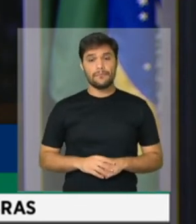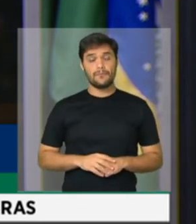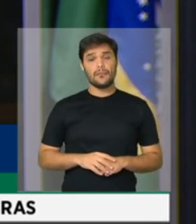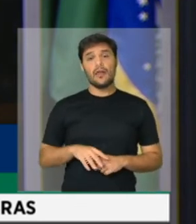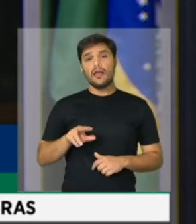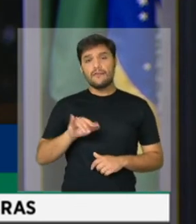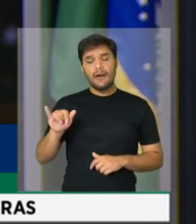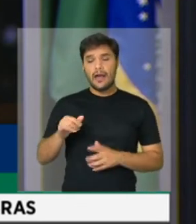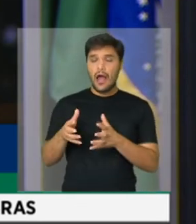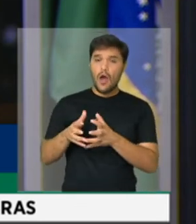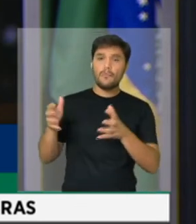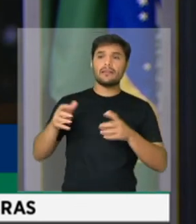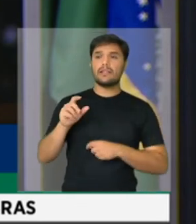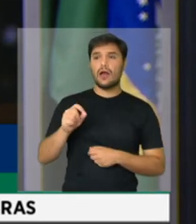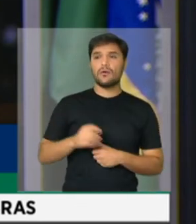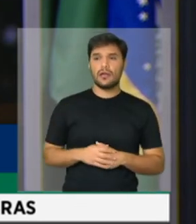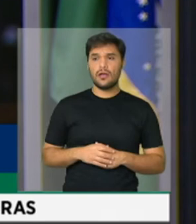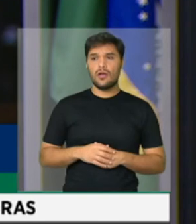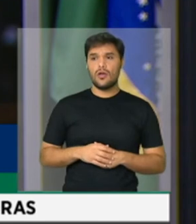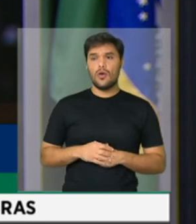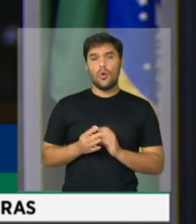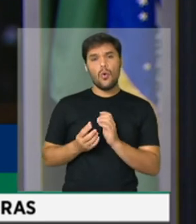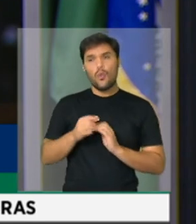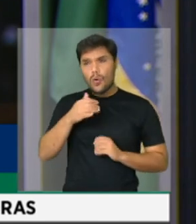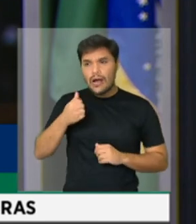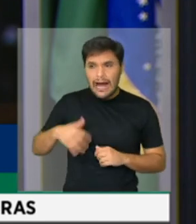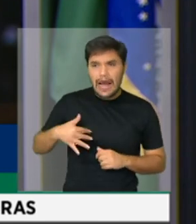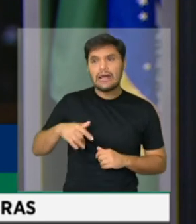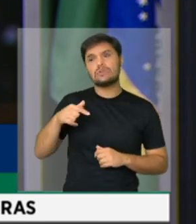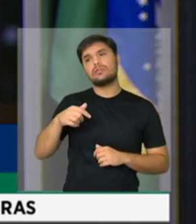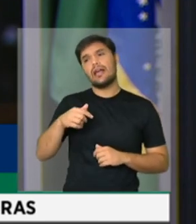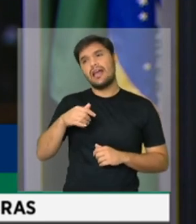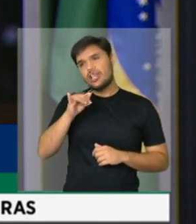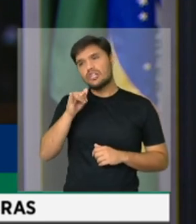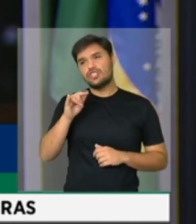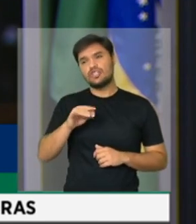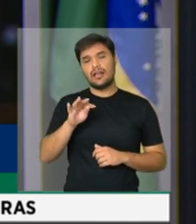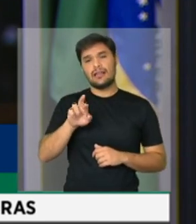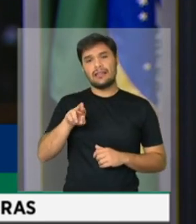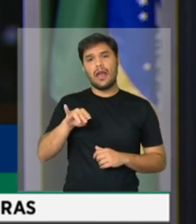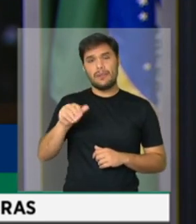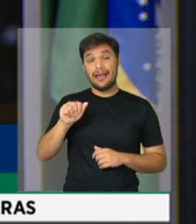CONTRATAR ENERGIA FORNECIDA A ENERGIA, GERADA POR TÉRMICAS, EM LUGARES ONDE... NÃO HÁ GÁS PARA... PARA FORNECER E